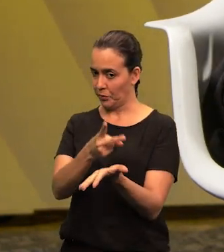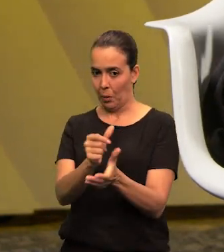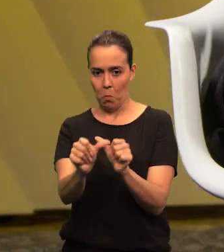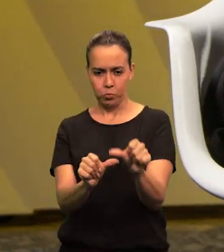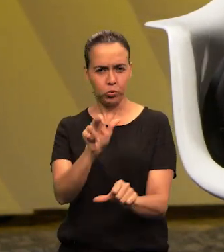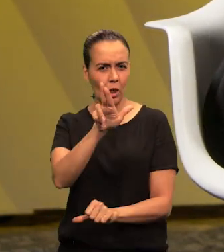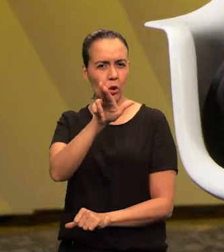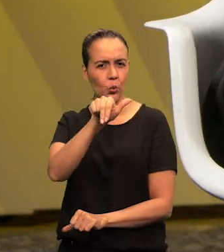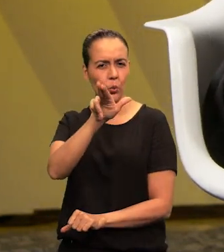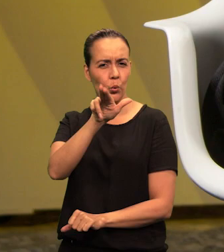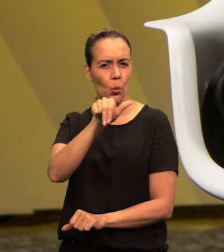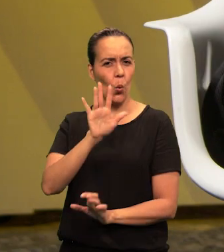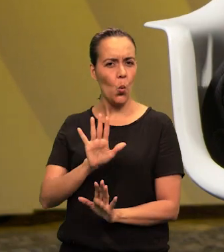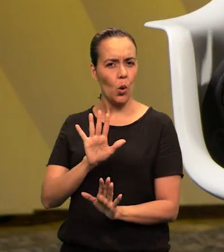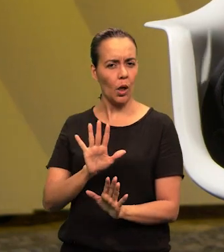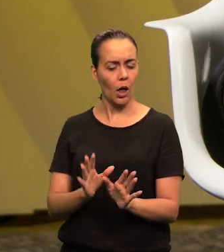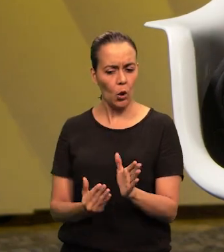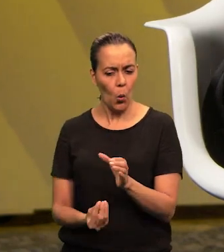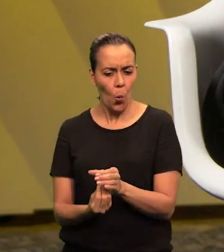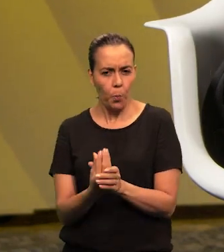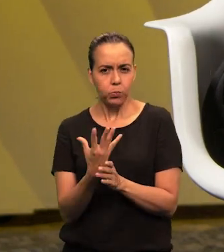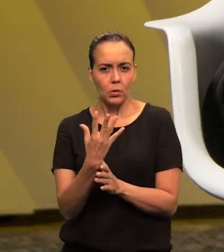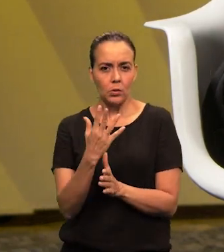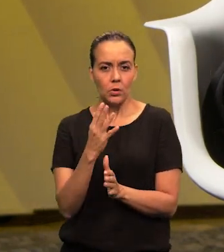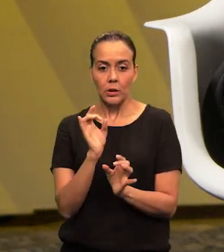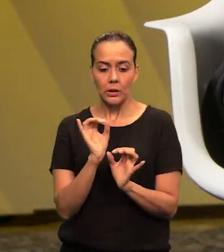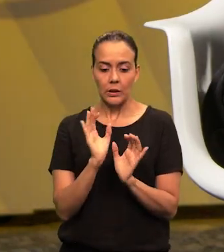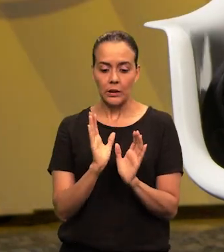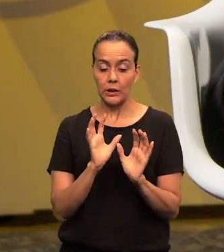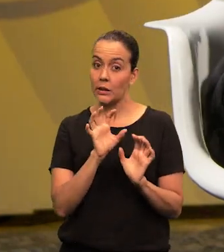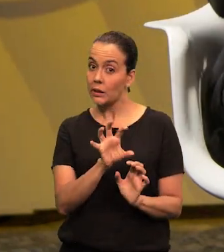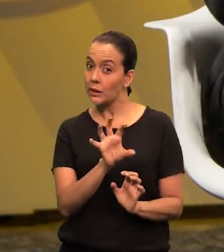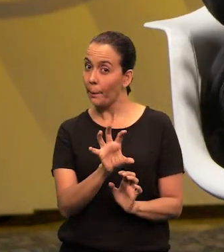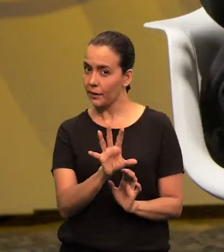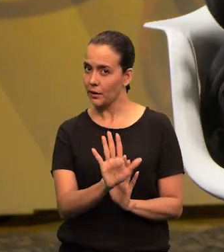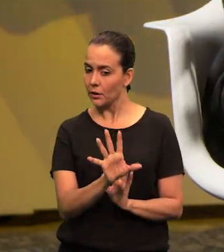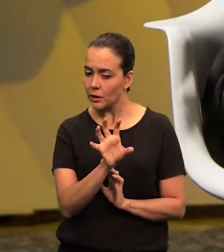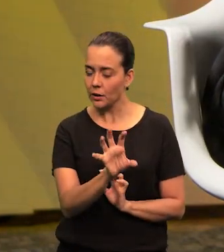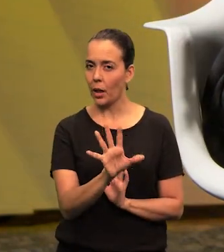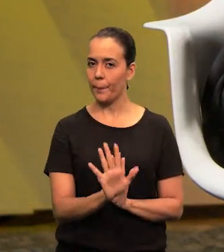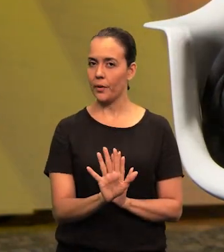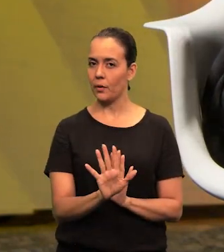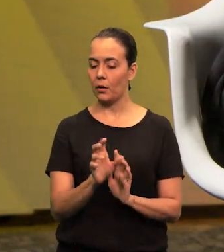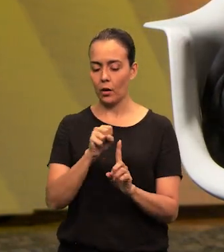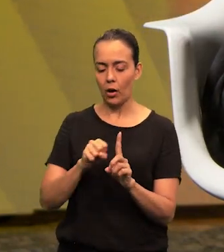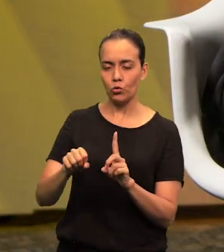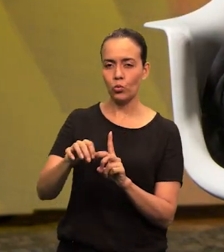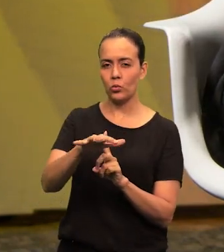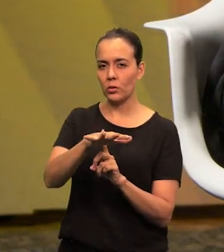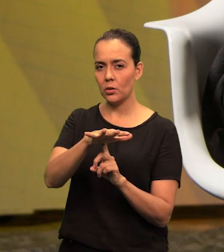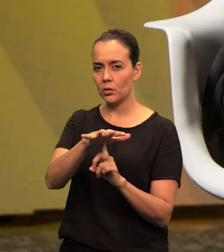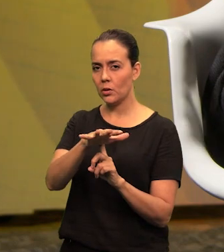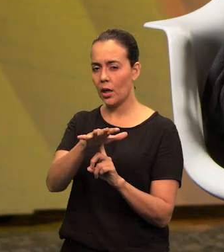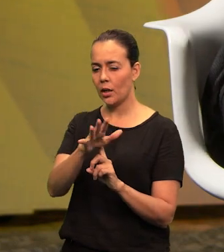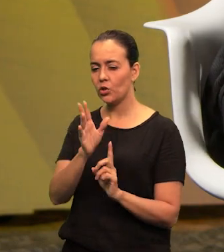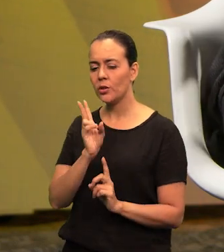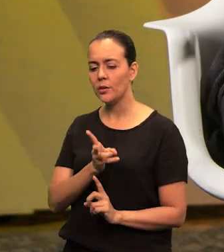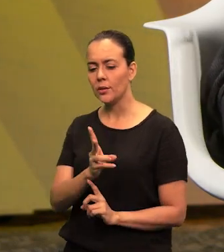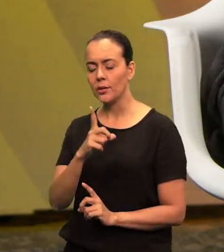o originário, o princípio de tudo, a essência, para uma sociedade que trabalha com uma horizontalidade,